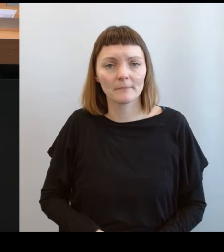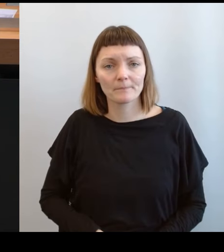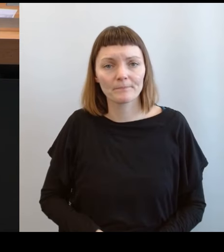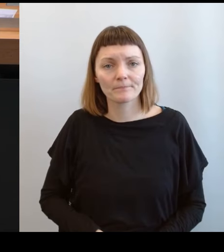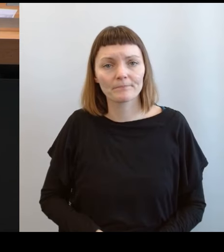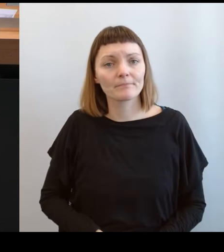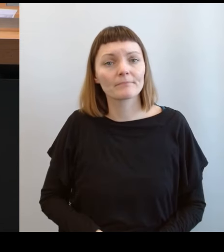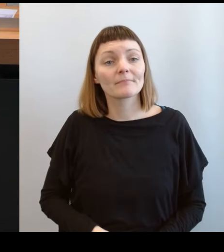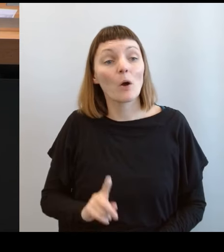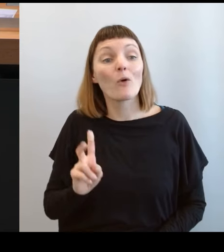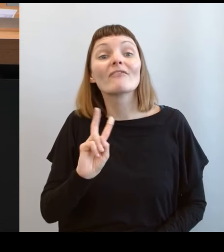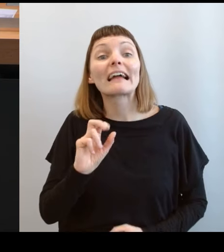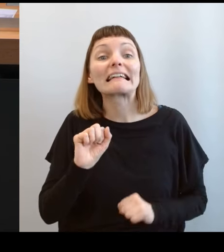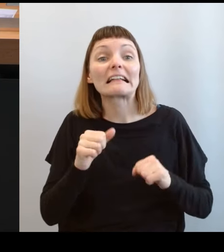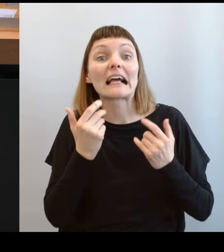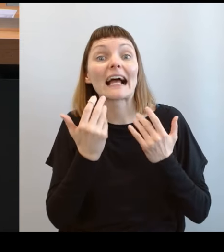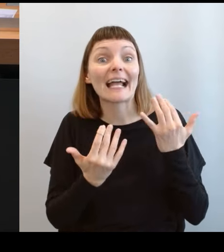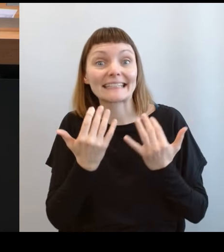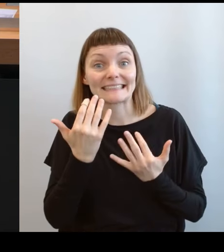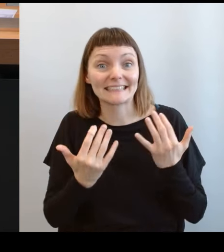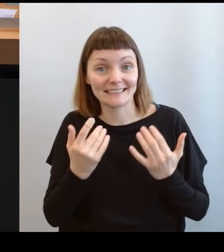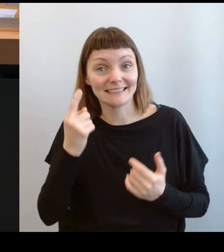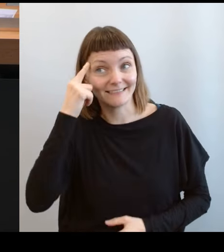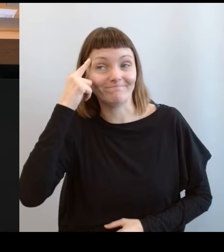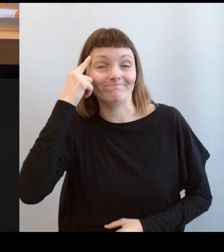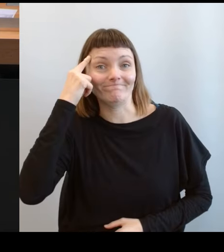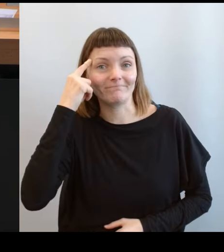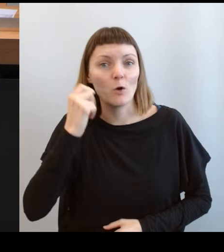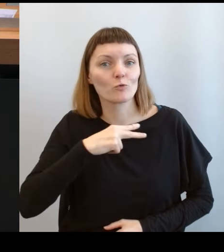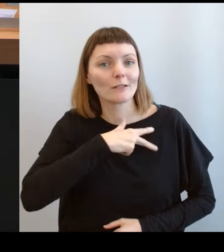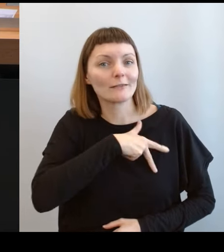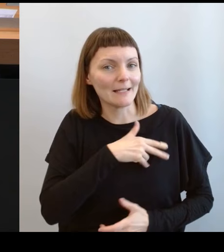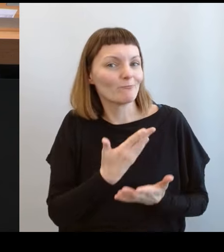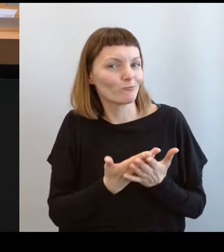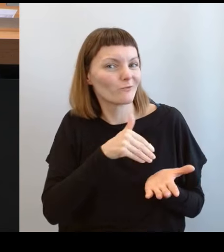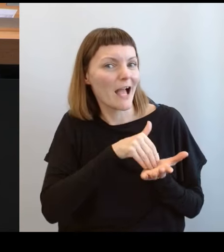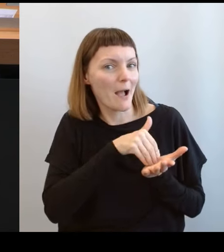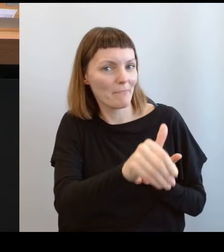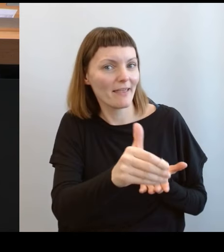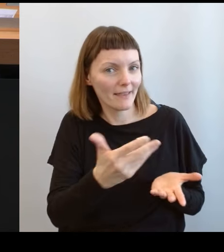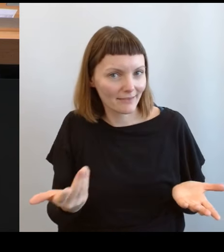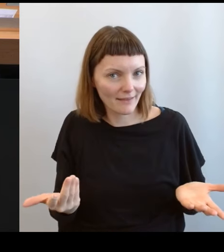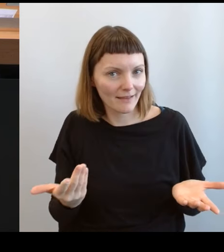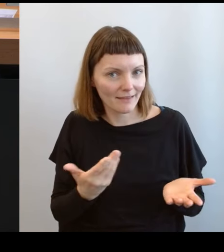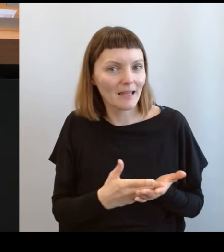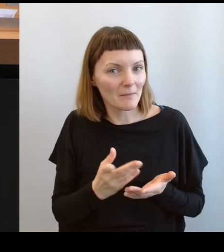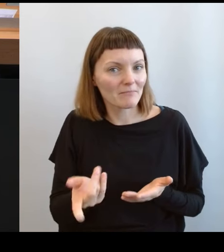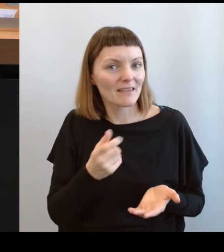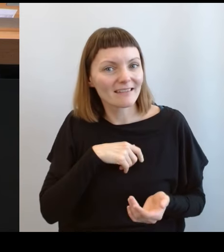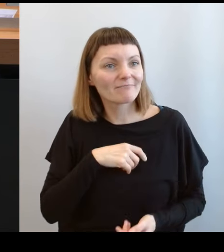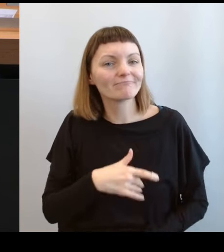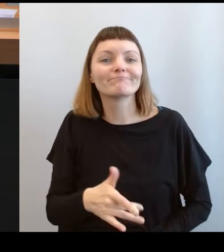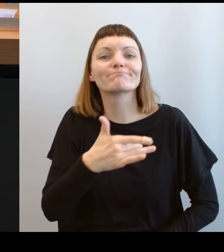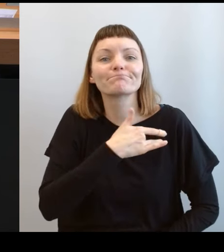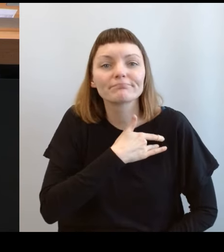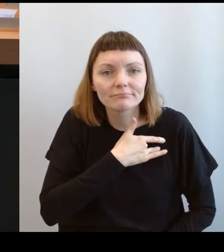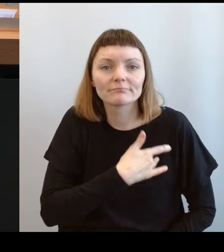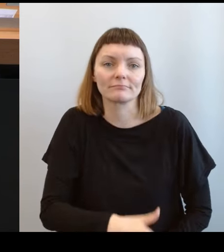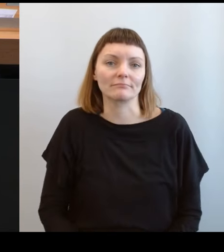gutem Grund ablehnen, den Preis dafür. Sozialismus macht erst alle gleich und dann alle gleich arm.